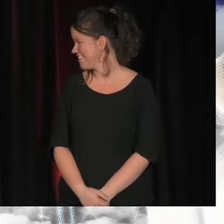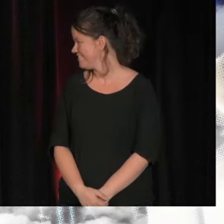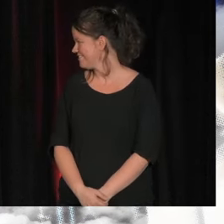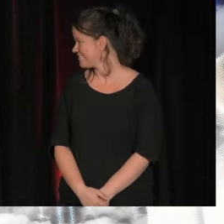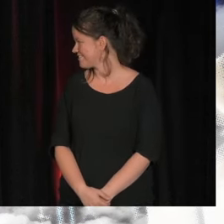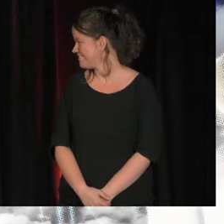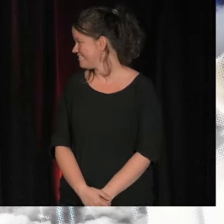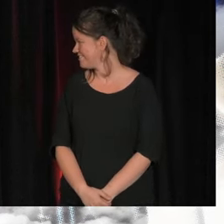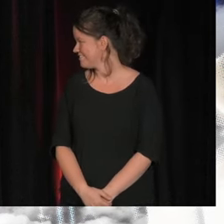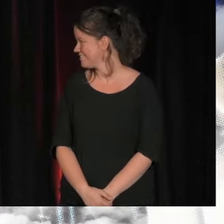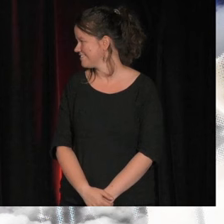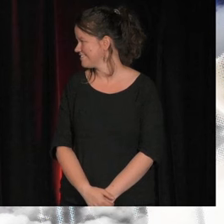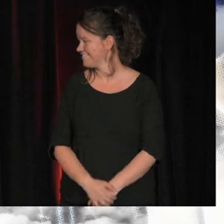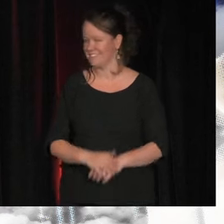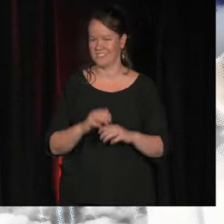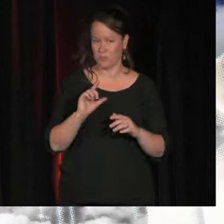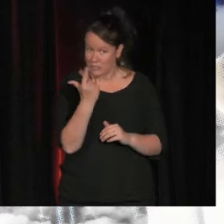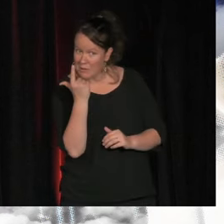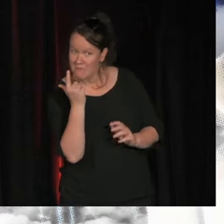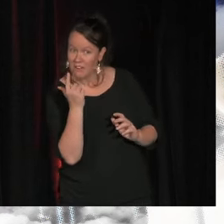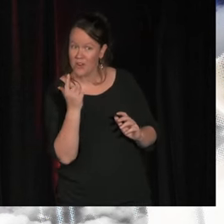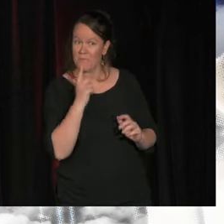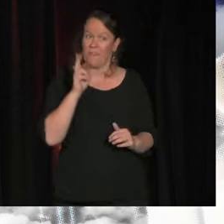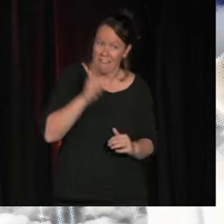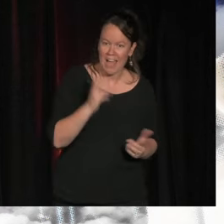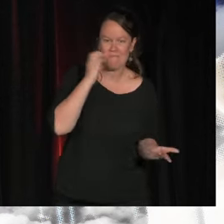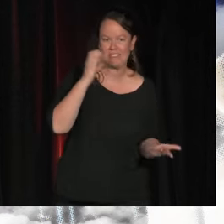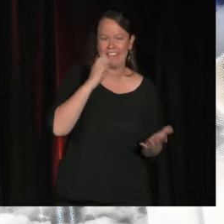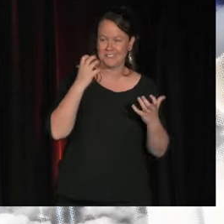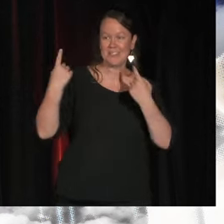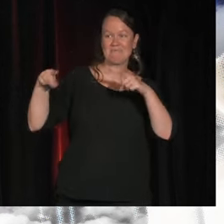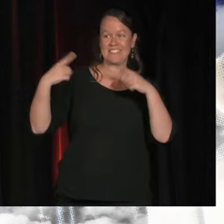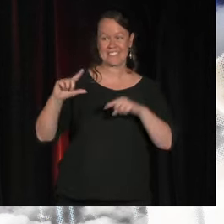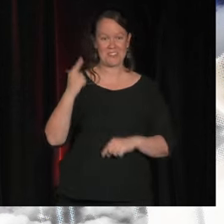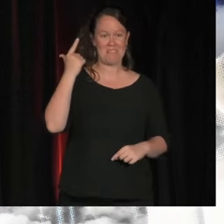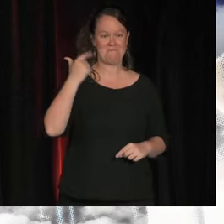Merci. Est-ce qu'on en fait une autre pour le podcast, pour le vrai, pour la version audio, pour les gens qui nous écoutent ? Non, tant pis.